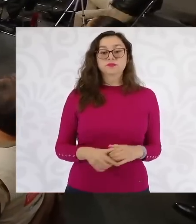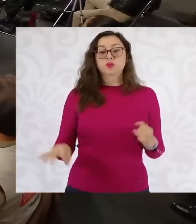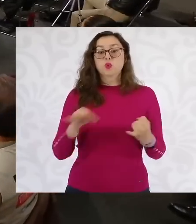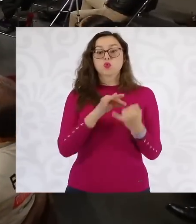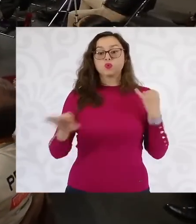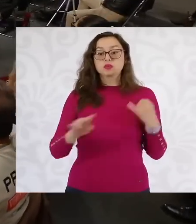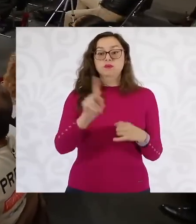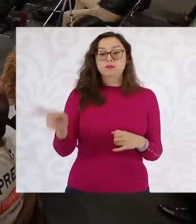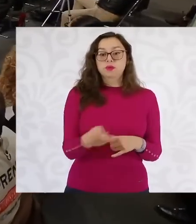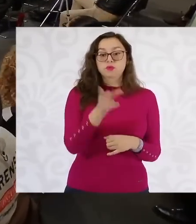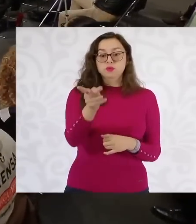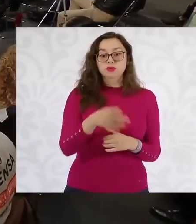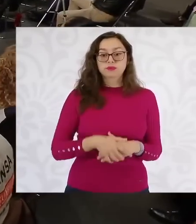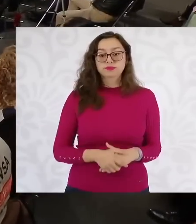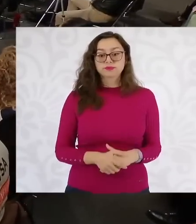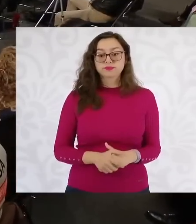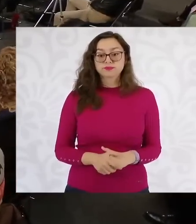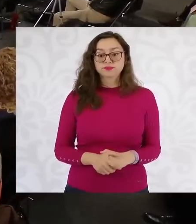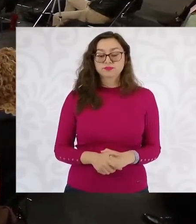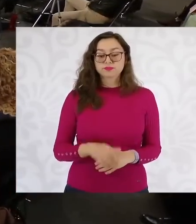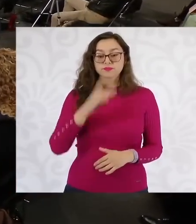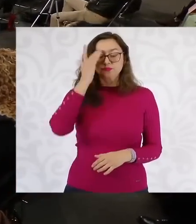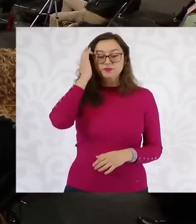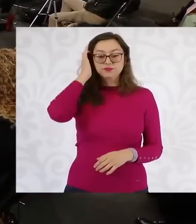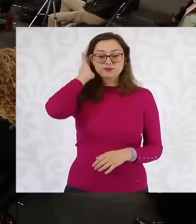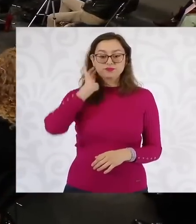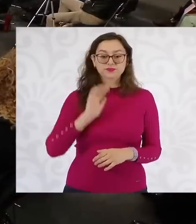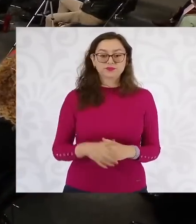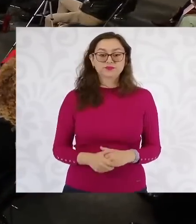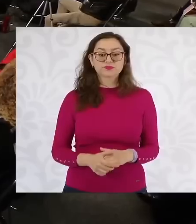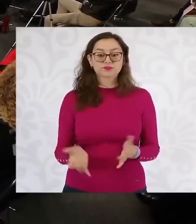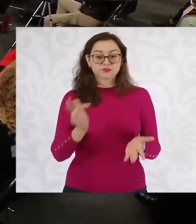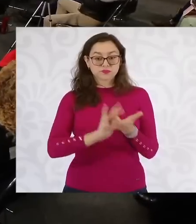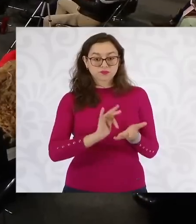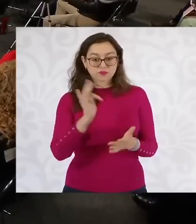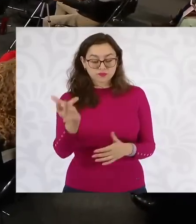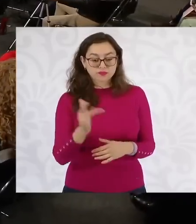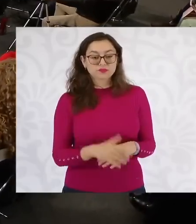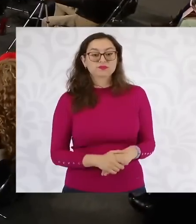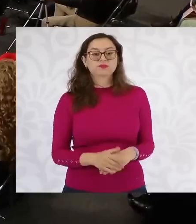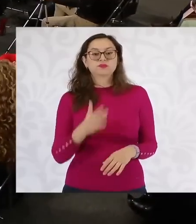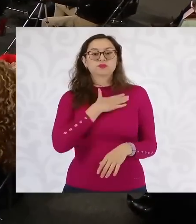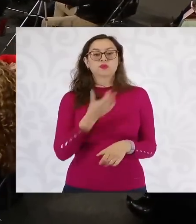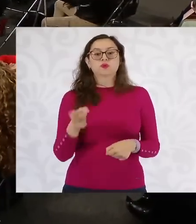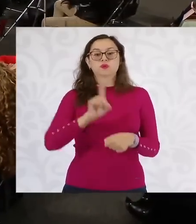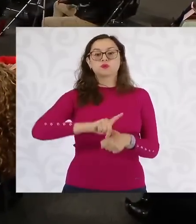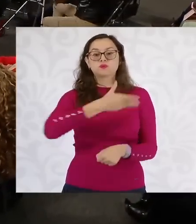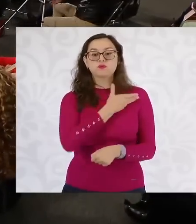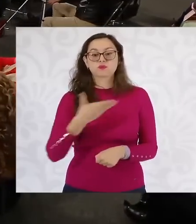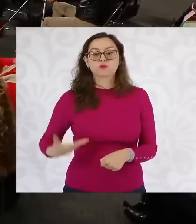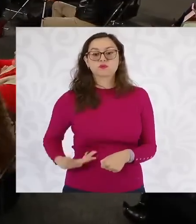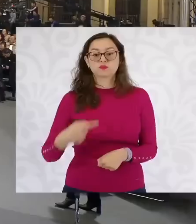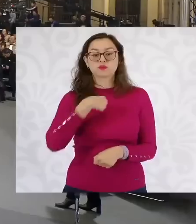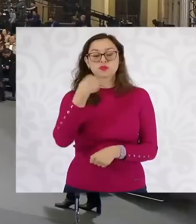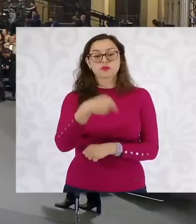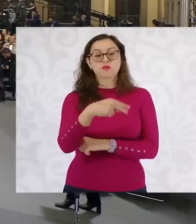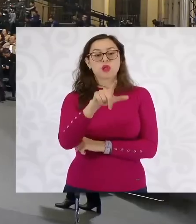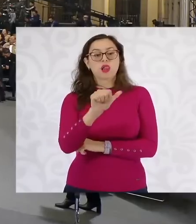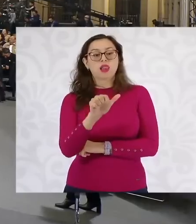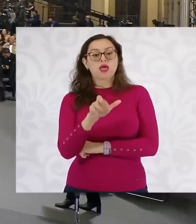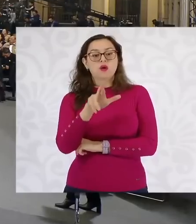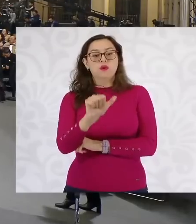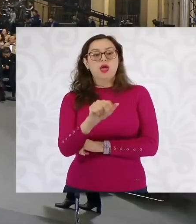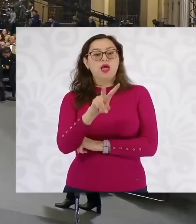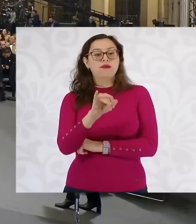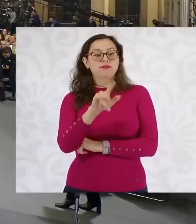por acá gracias Buenos días presidenta Laura Ávila de posta Ciudad de México eh recientemente Estados